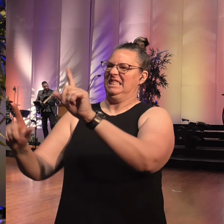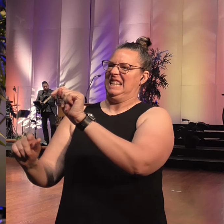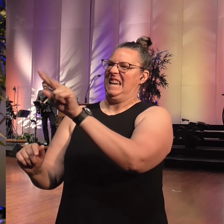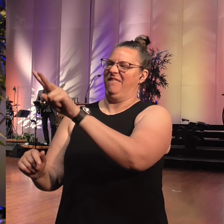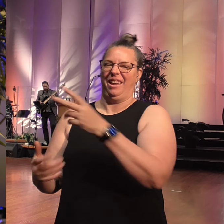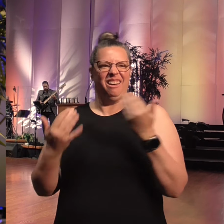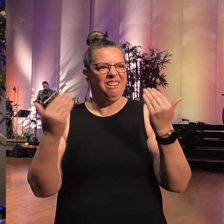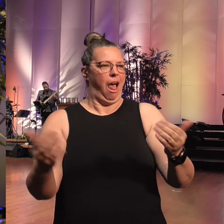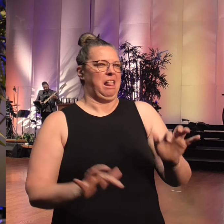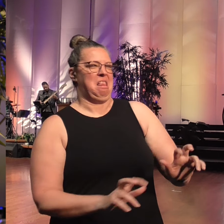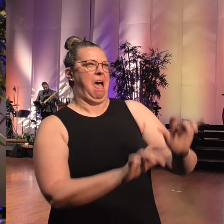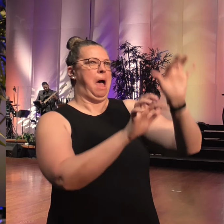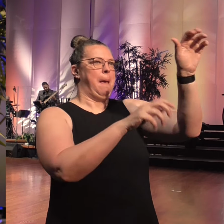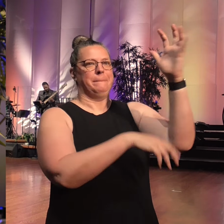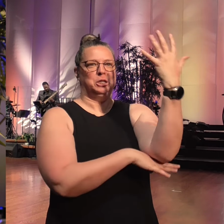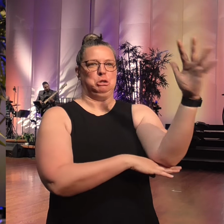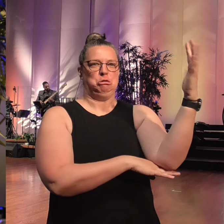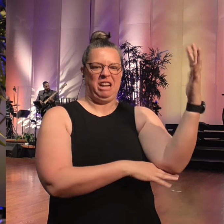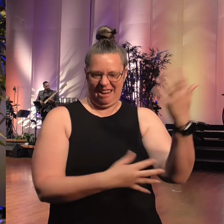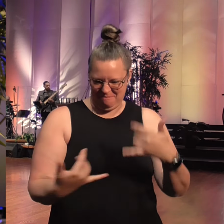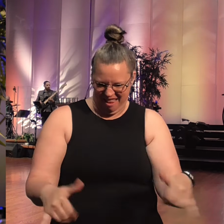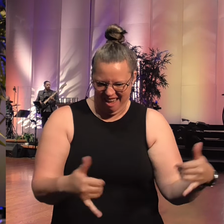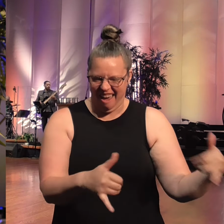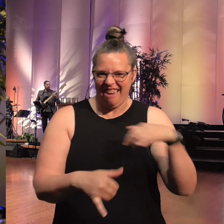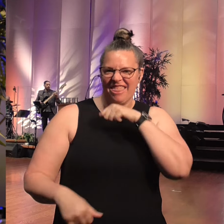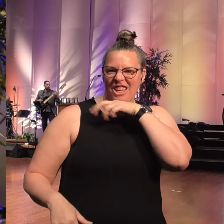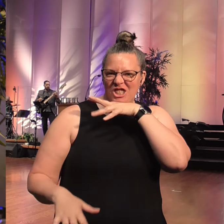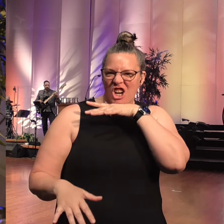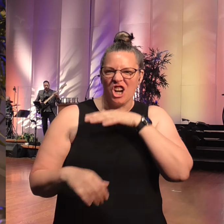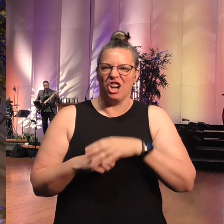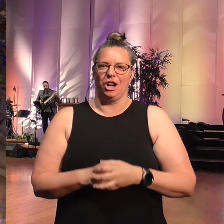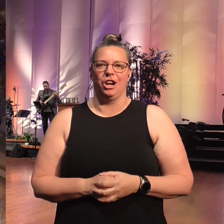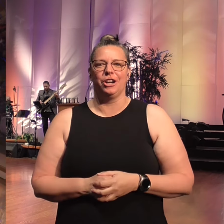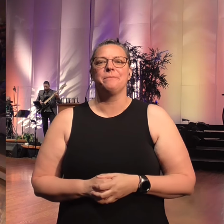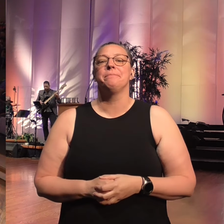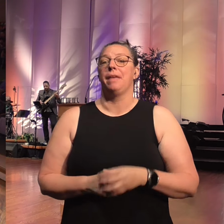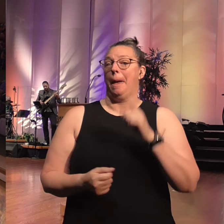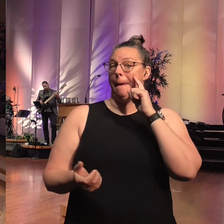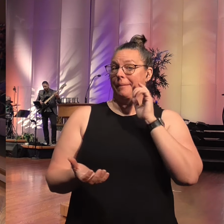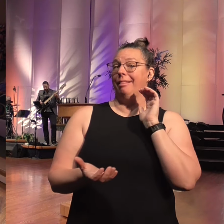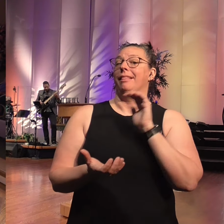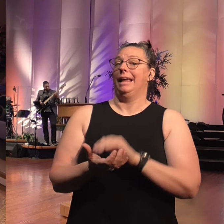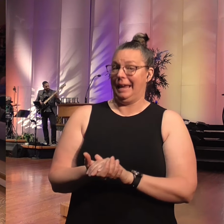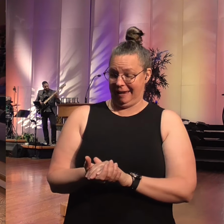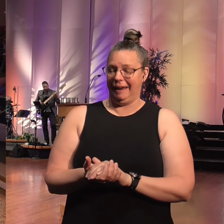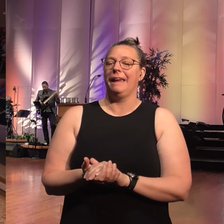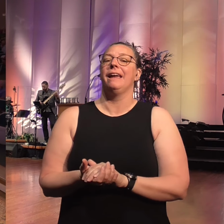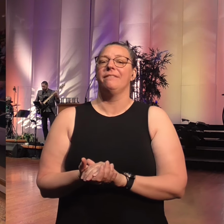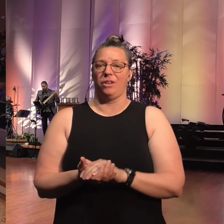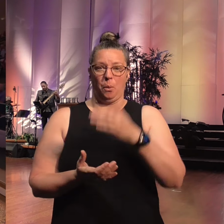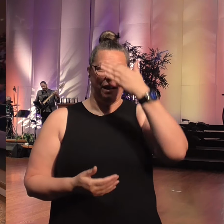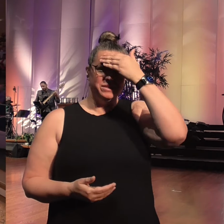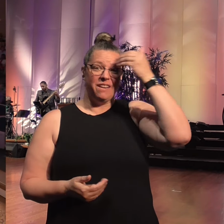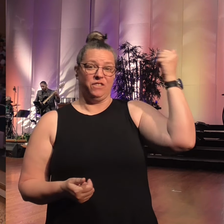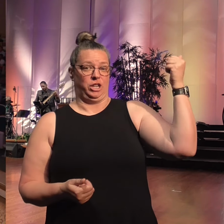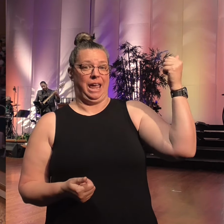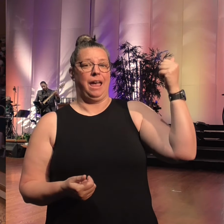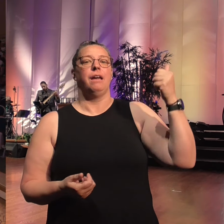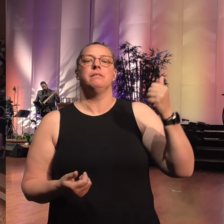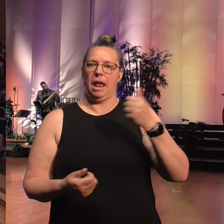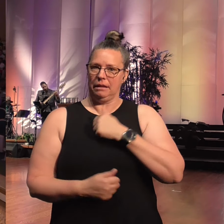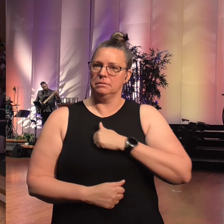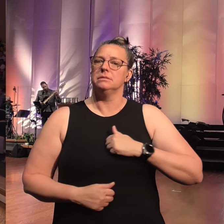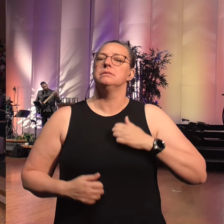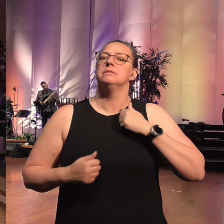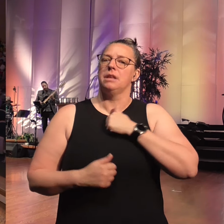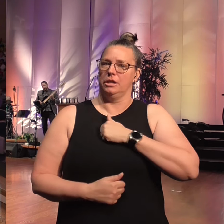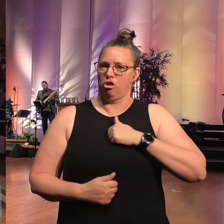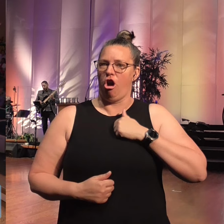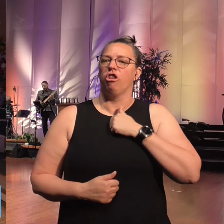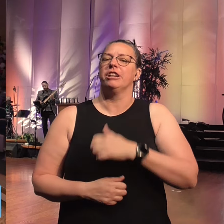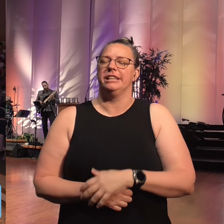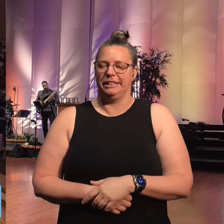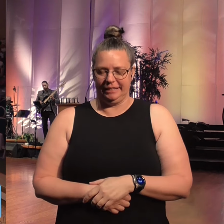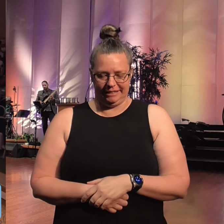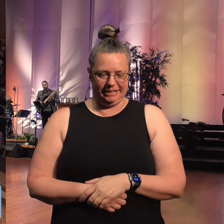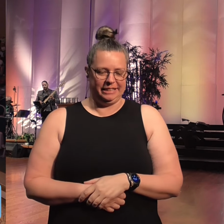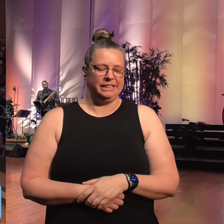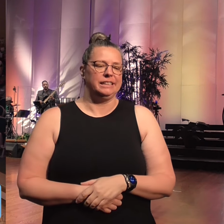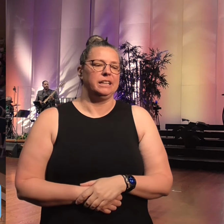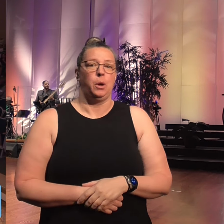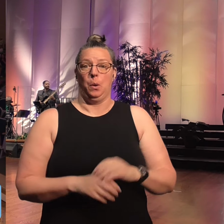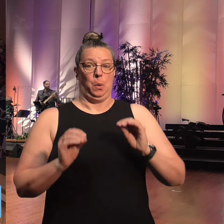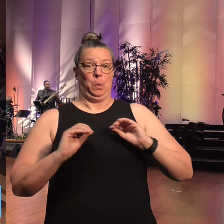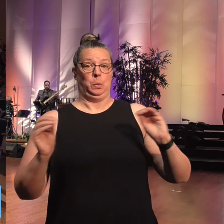ensuciate las manos Creo que tenemos que olvidar y hacer las paces Porque nadie tiene